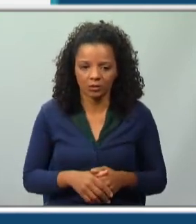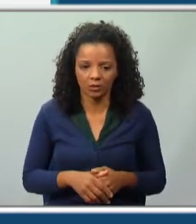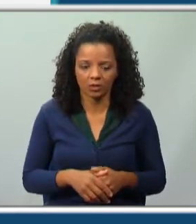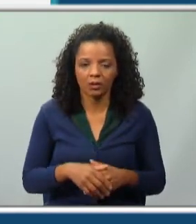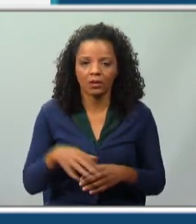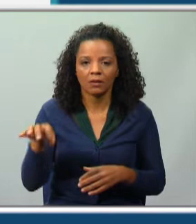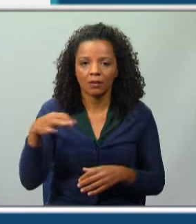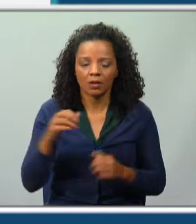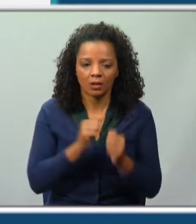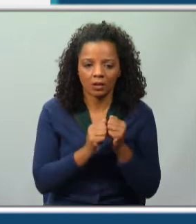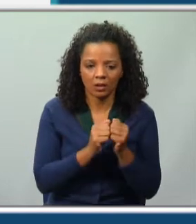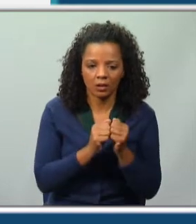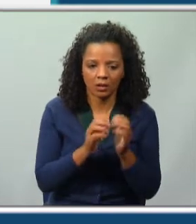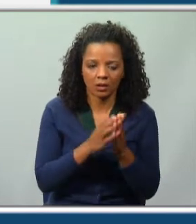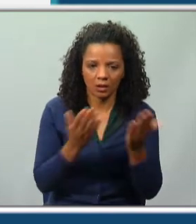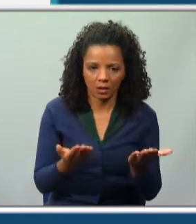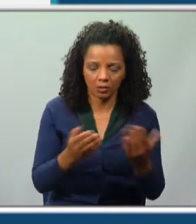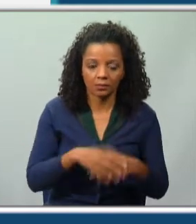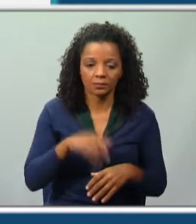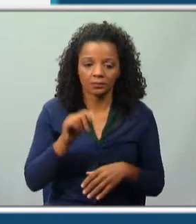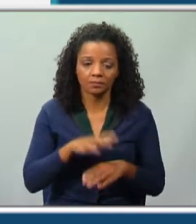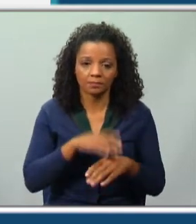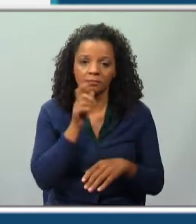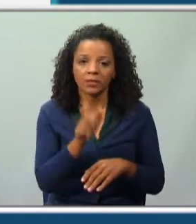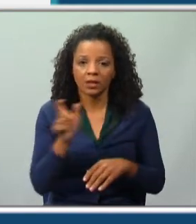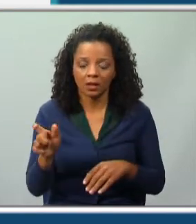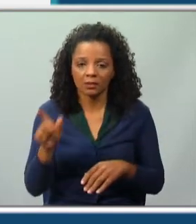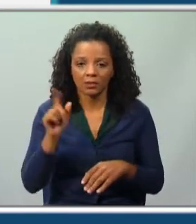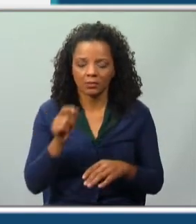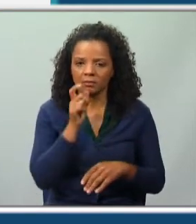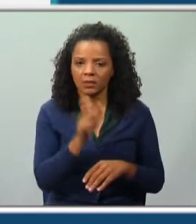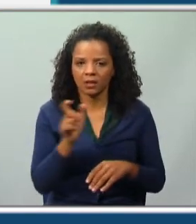ou caderno e uma vez que vamos trabalhar por Lavras e relação que as palavras 或筆記本，一旦我們去上班by Lavras 和那句話的關係